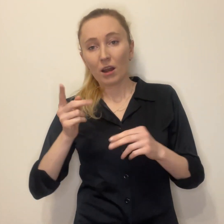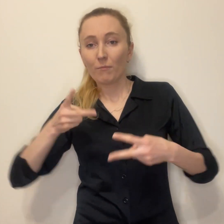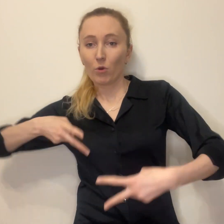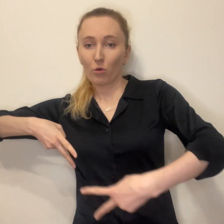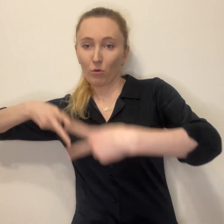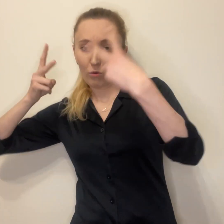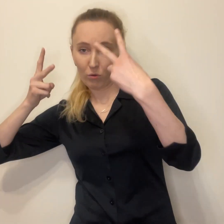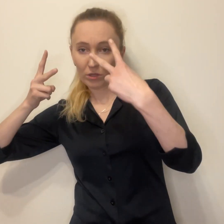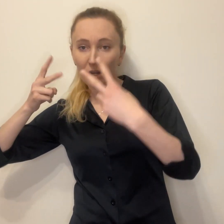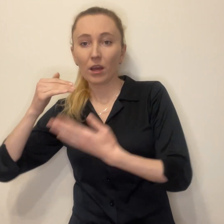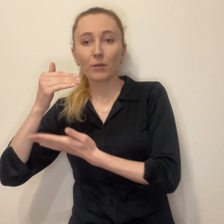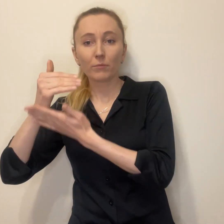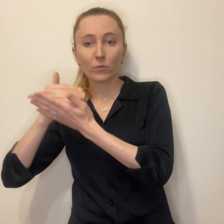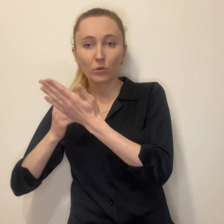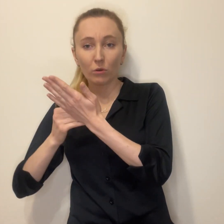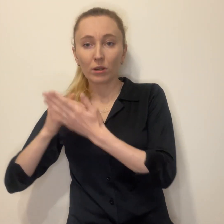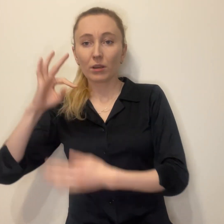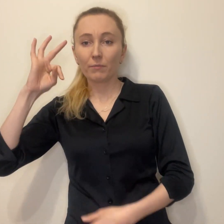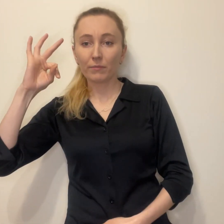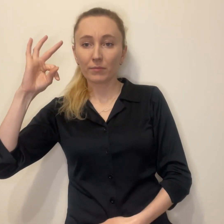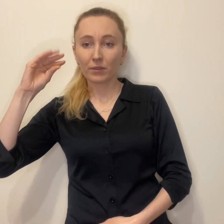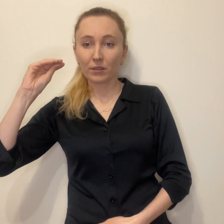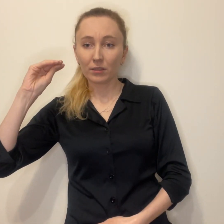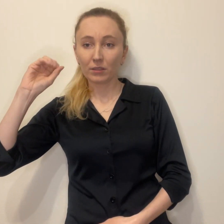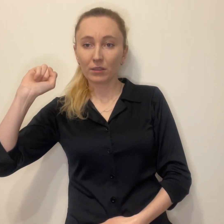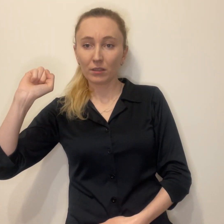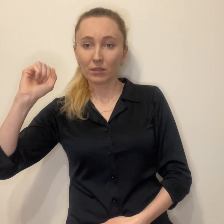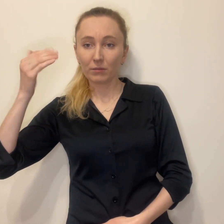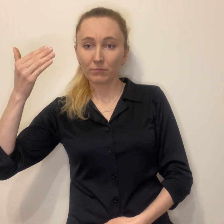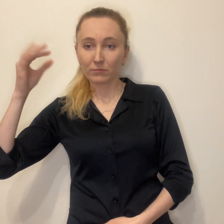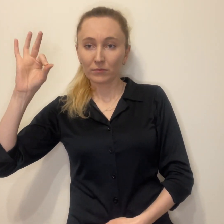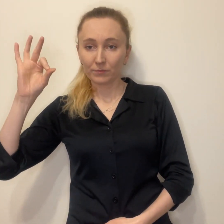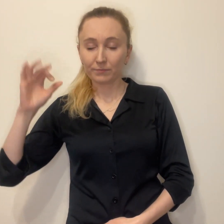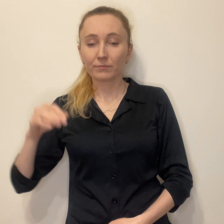lub w formie online za pośrednictwem aplikacji Microsoft Teams.